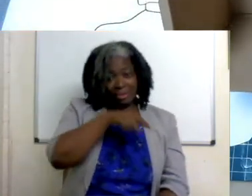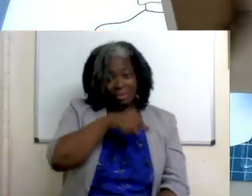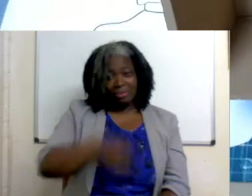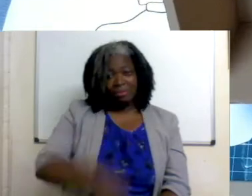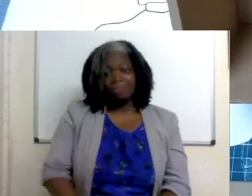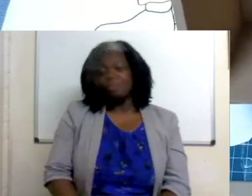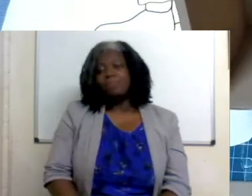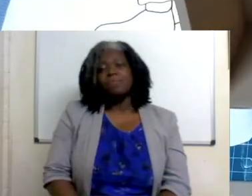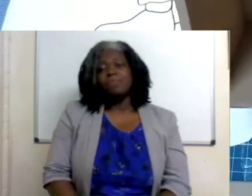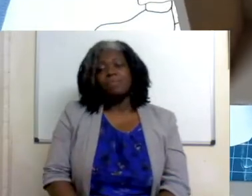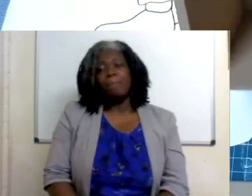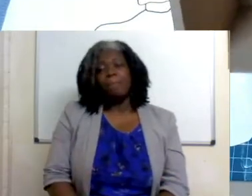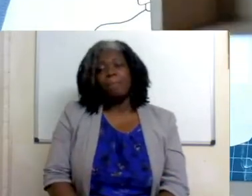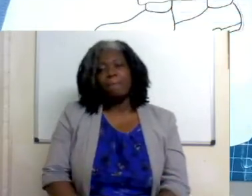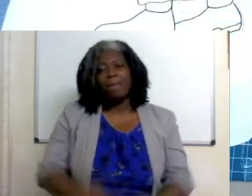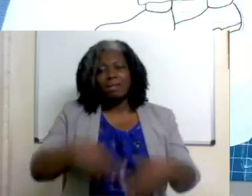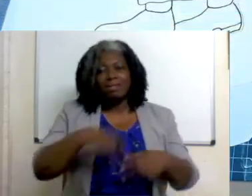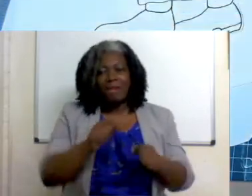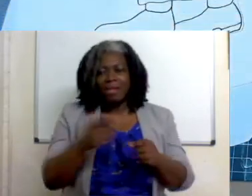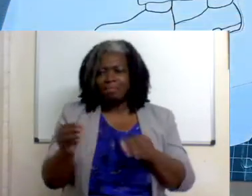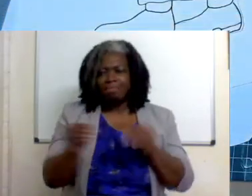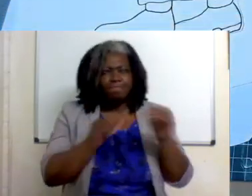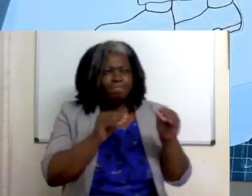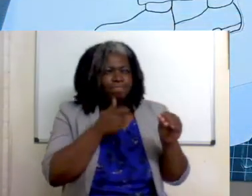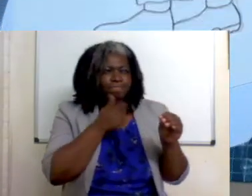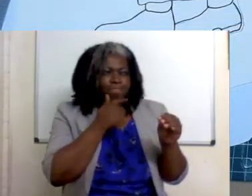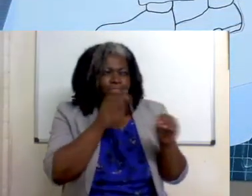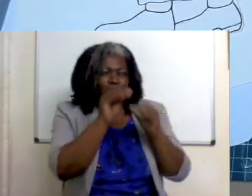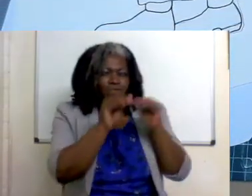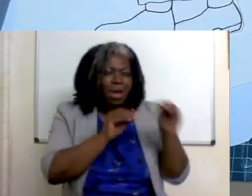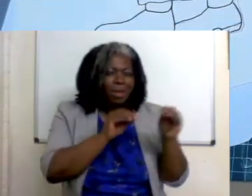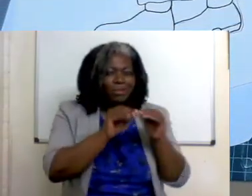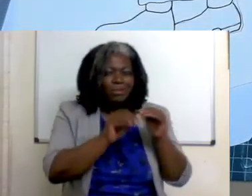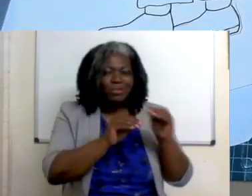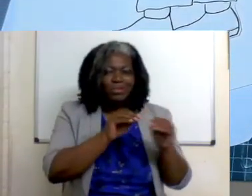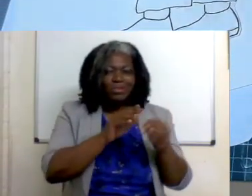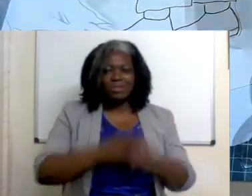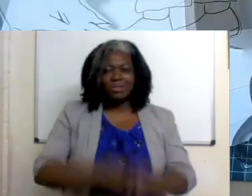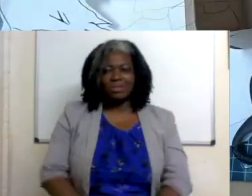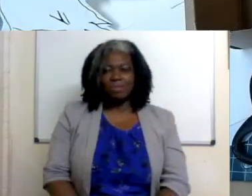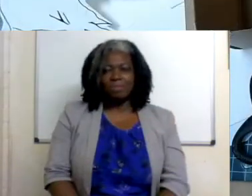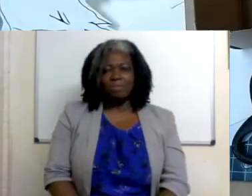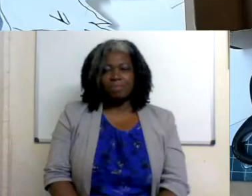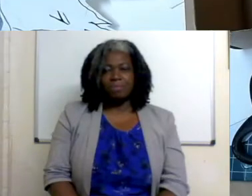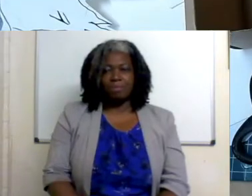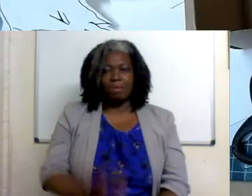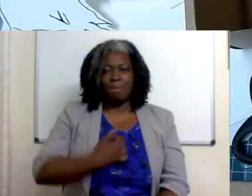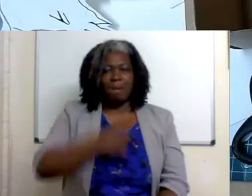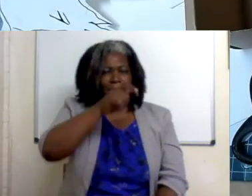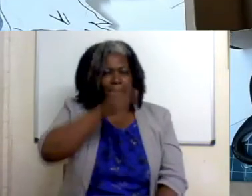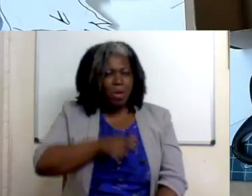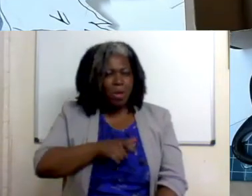kterou jsem si nachystal drive. Zacnu umistovat veci dovnitr. Tak, dam